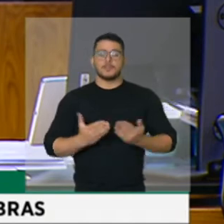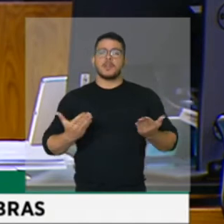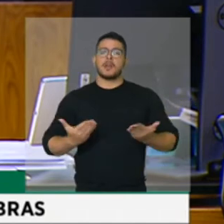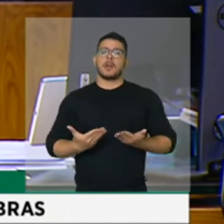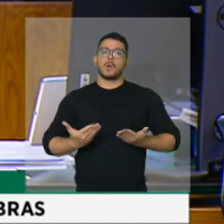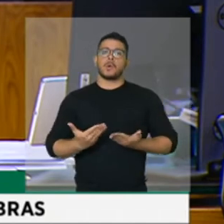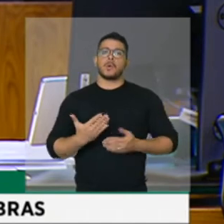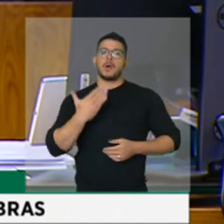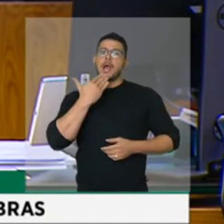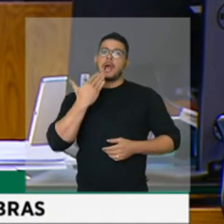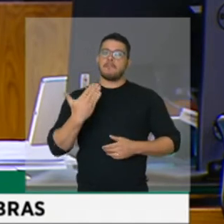SUAS COMISSÕES. SEQUER... ENTÃO, DEPUTADO FREIXO, ESSA